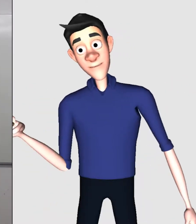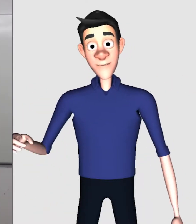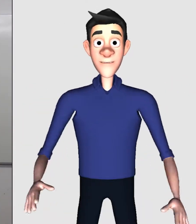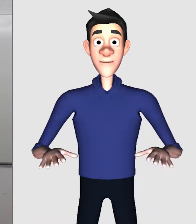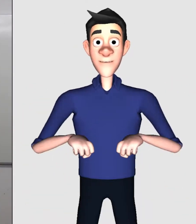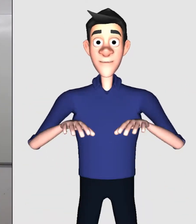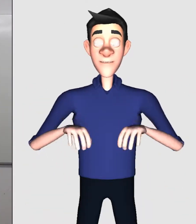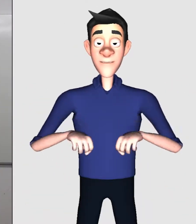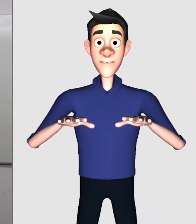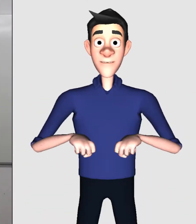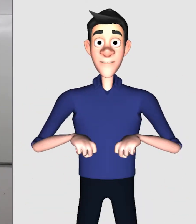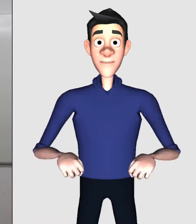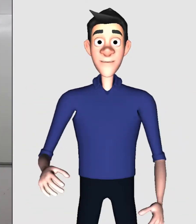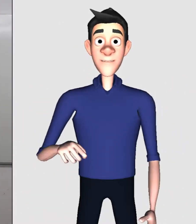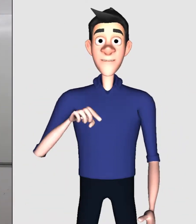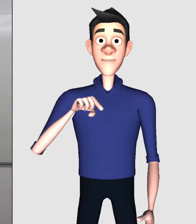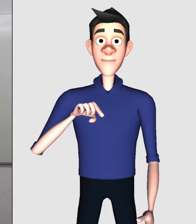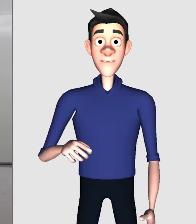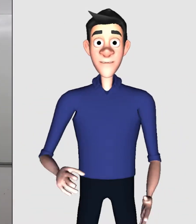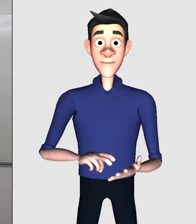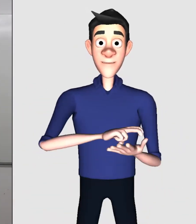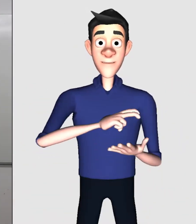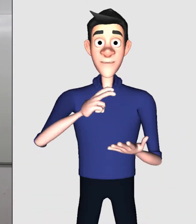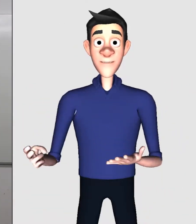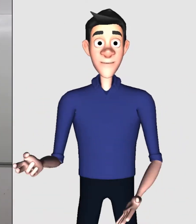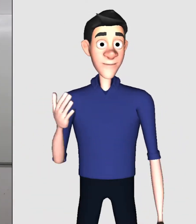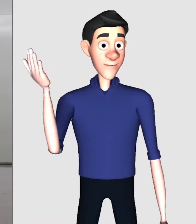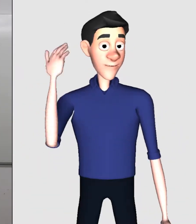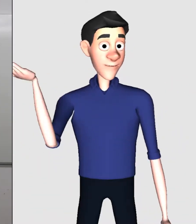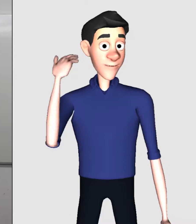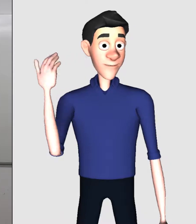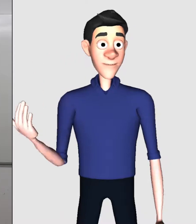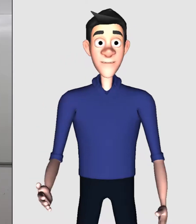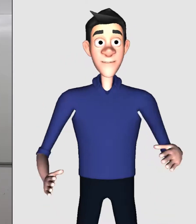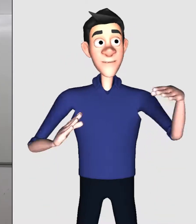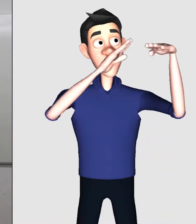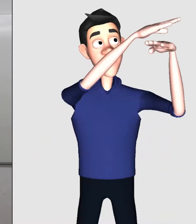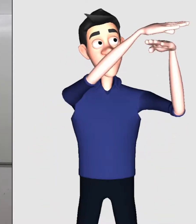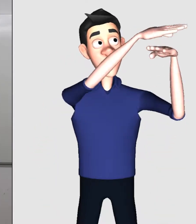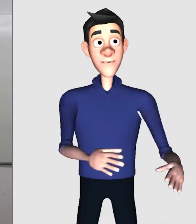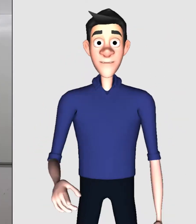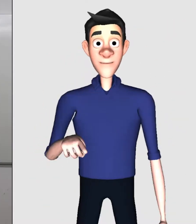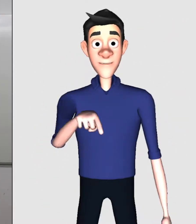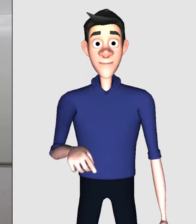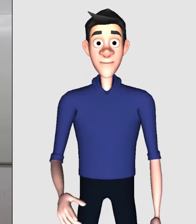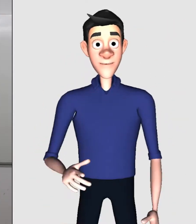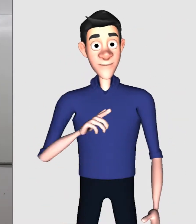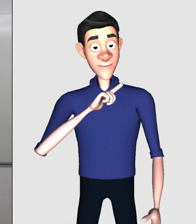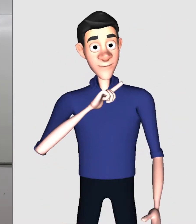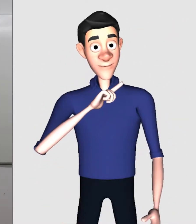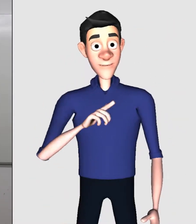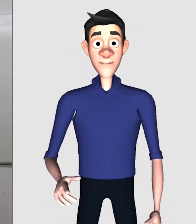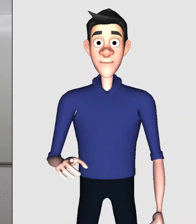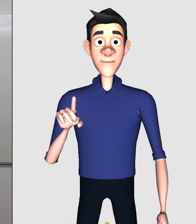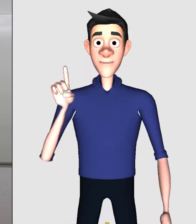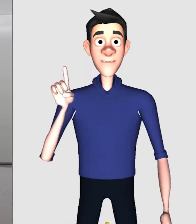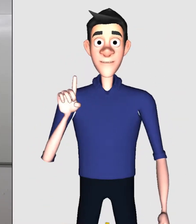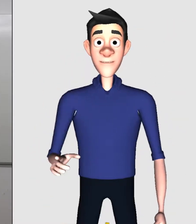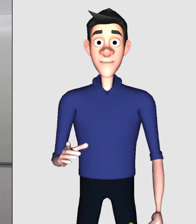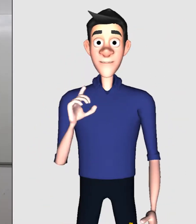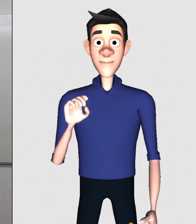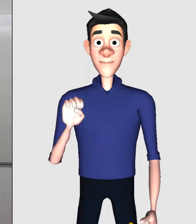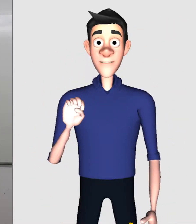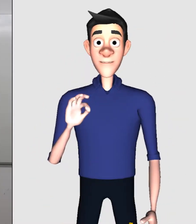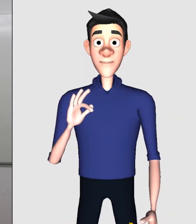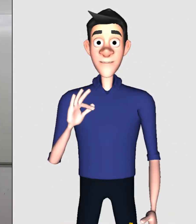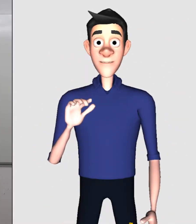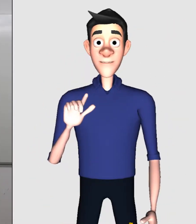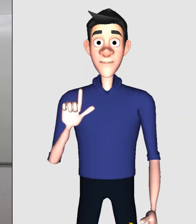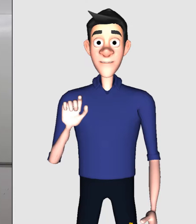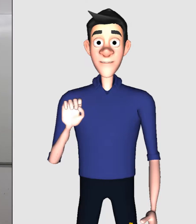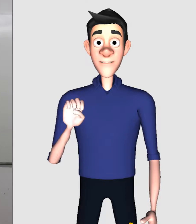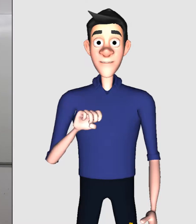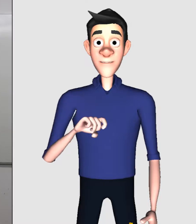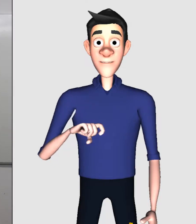Esse é o sistema de referência, vamos usar x como tempo, ele auxilia nessa condição